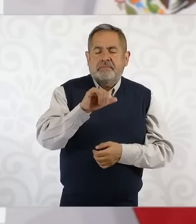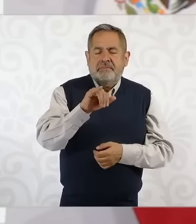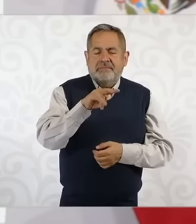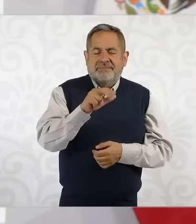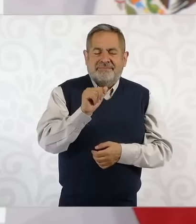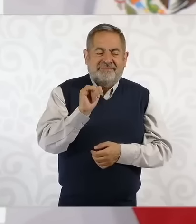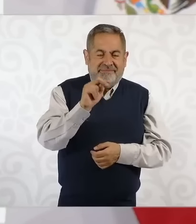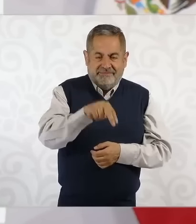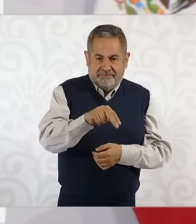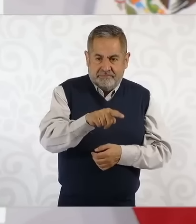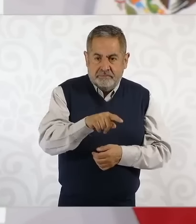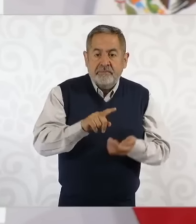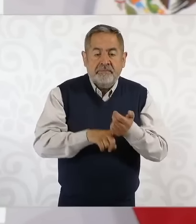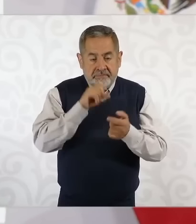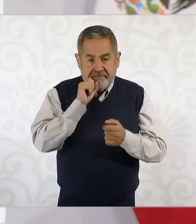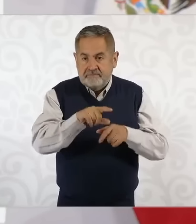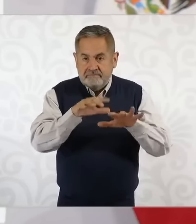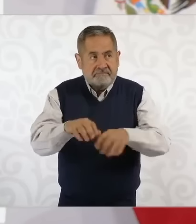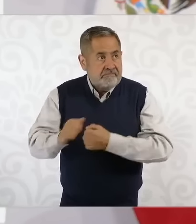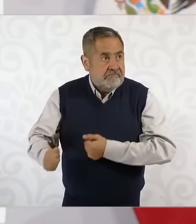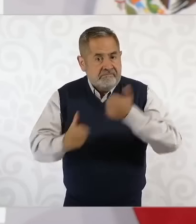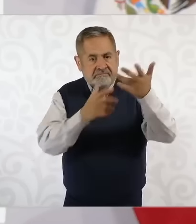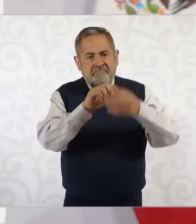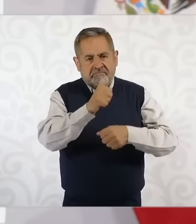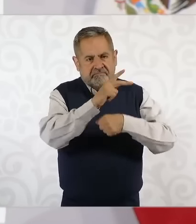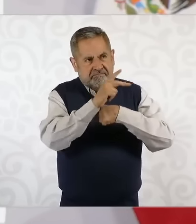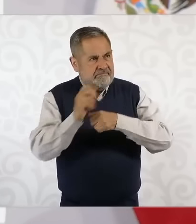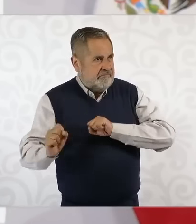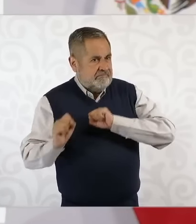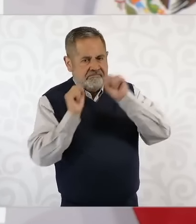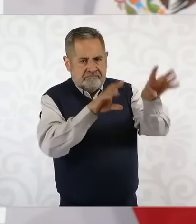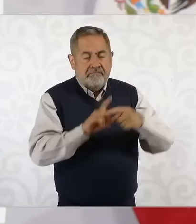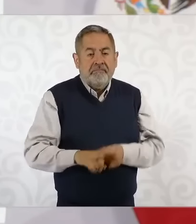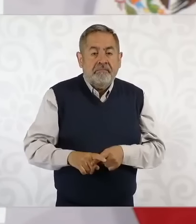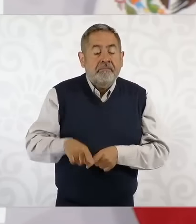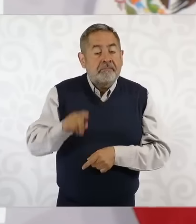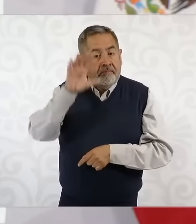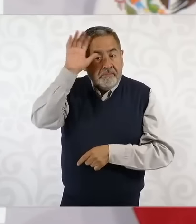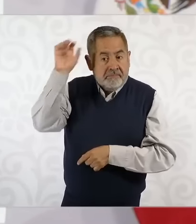de extradición. En Morelos, como resultado de la operación enjambre y en el marco de la estrategia